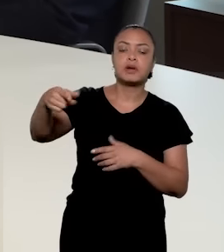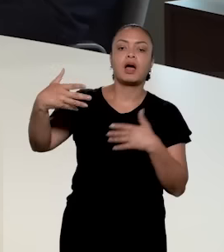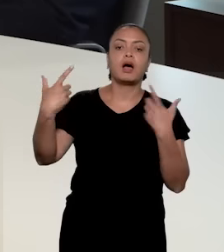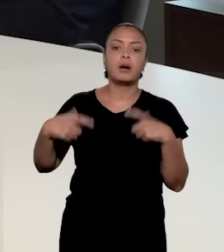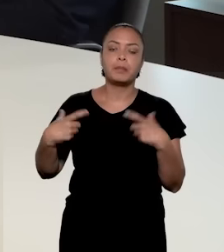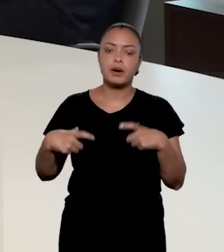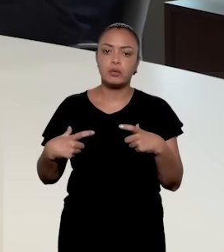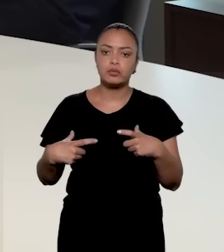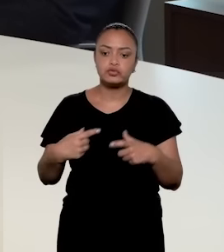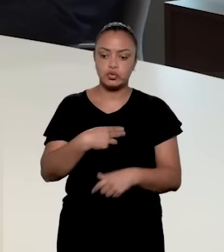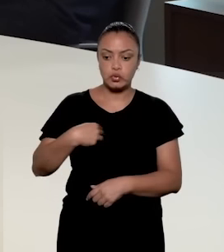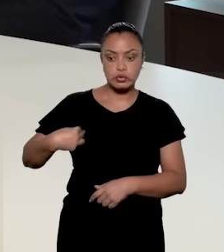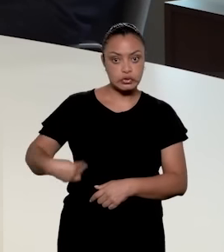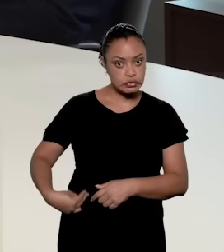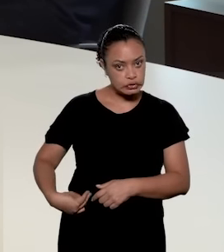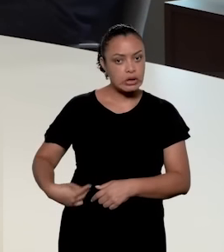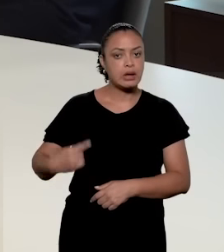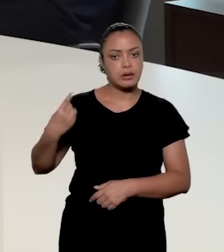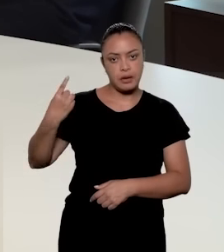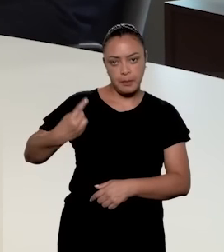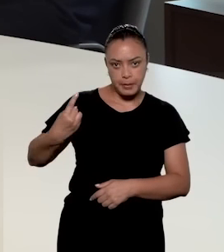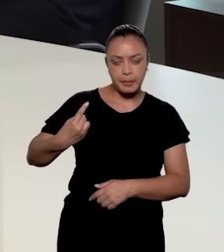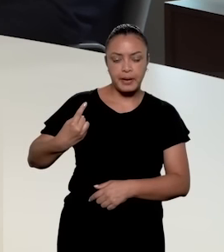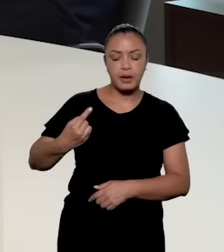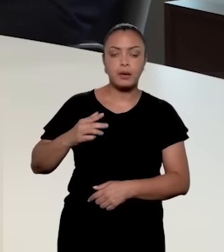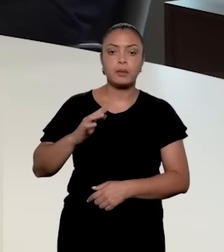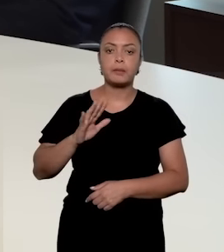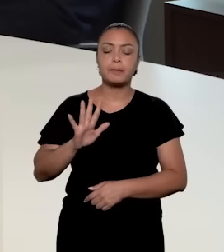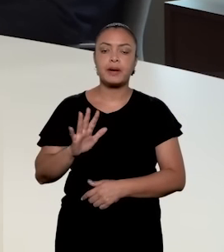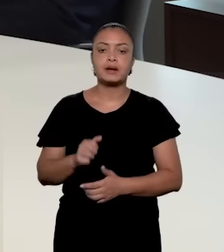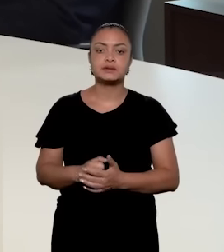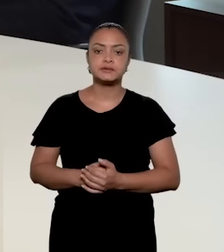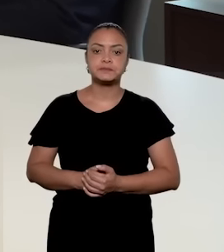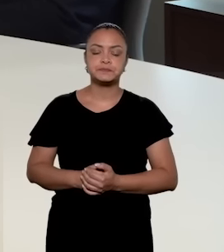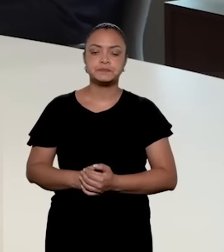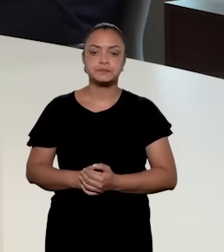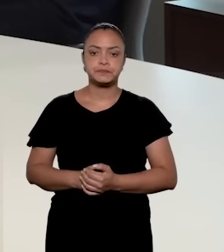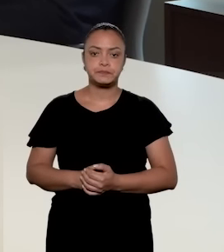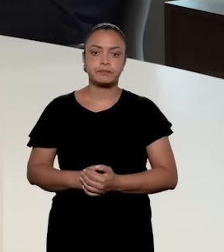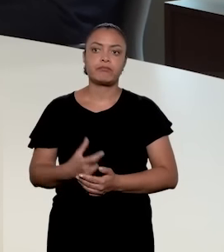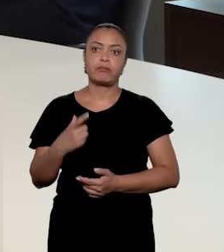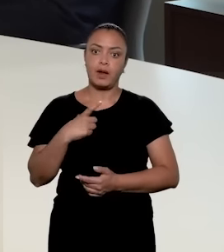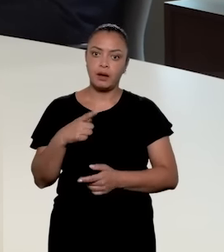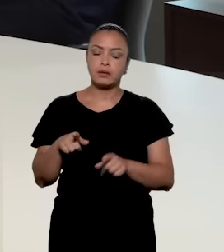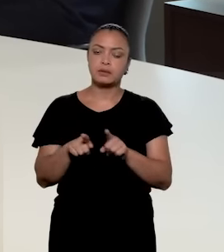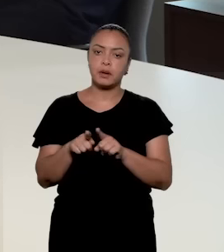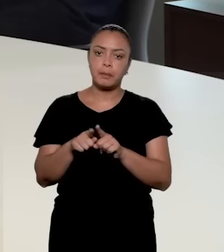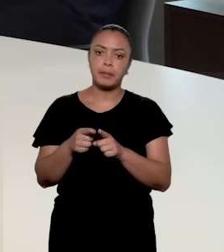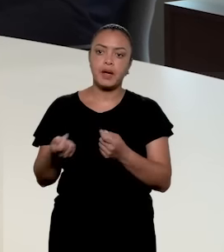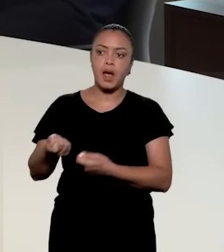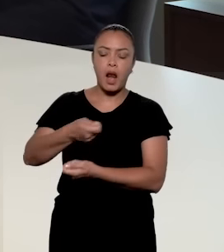A gente fala sempre da China como o nosso principal parceiro comercial, mas a gente também